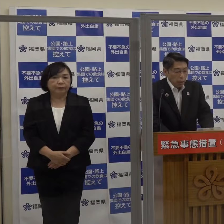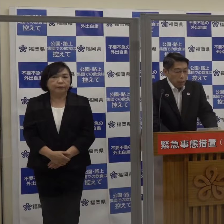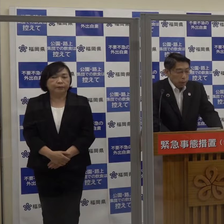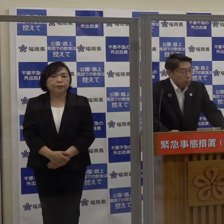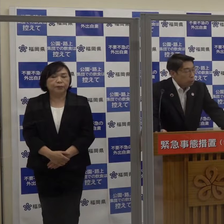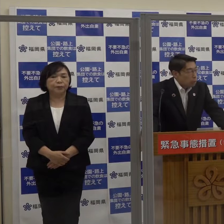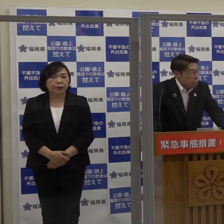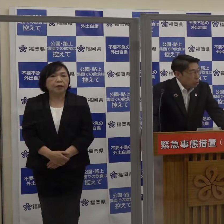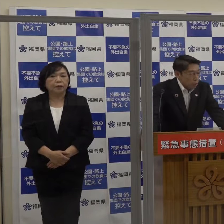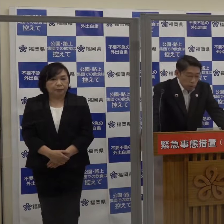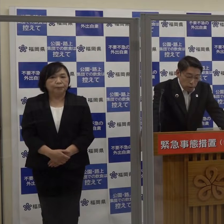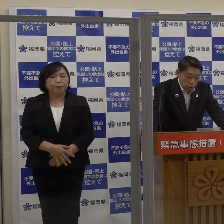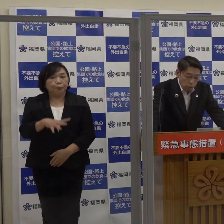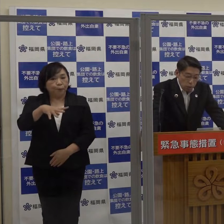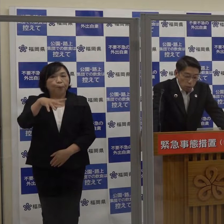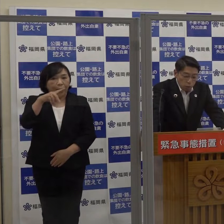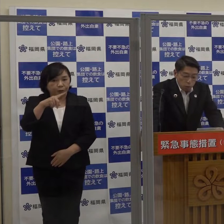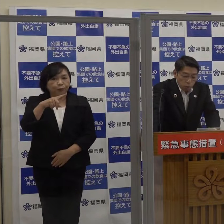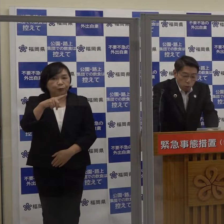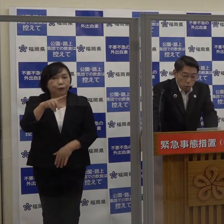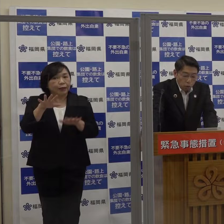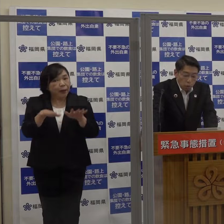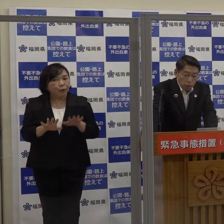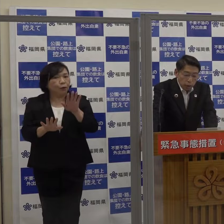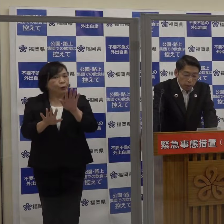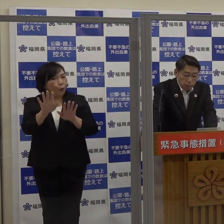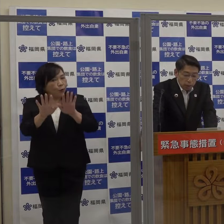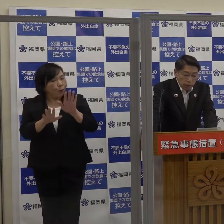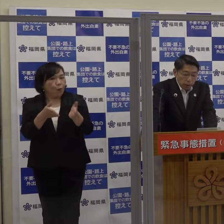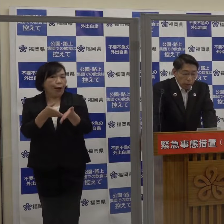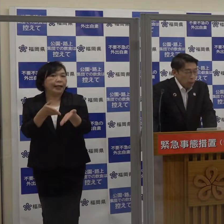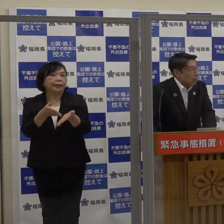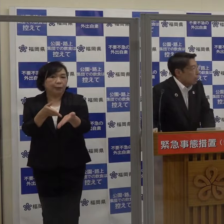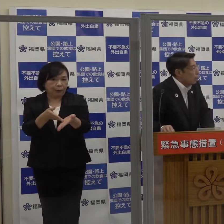まず 今の状況を申し上げます